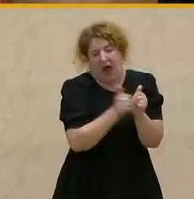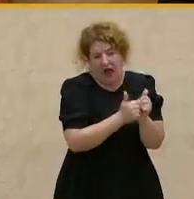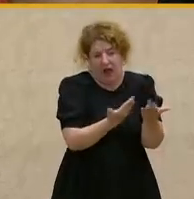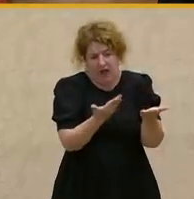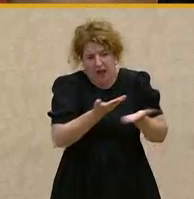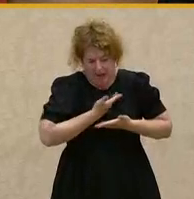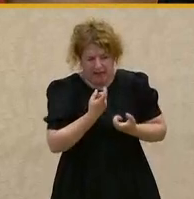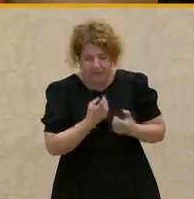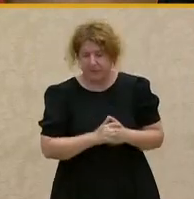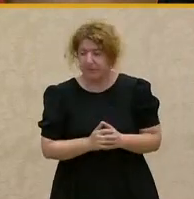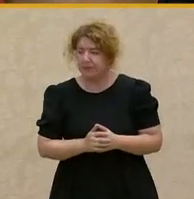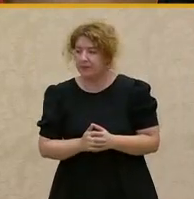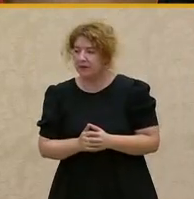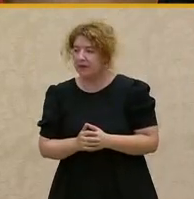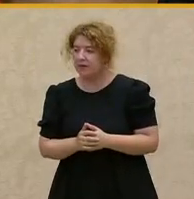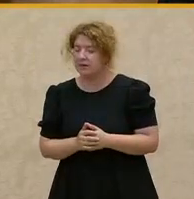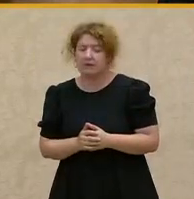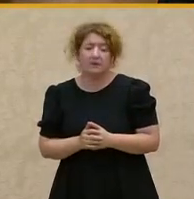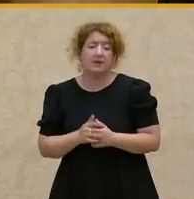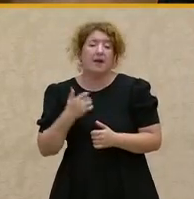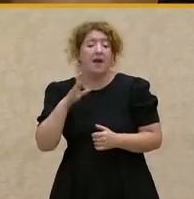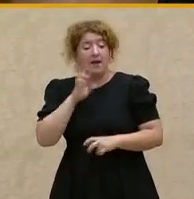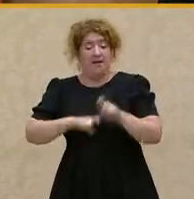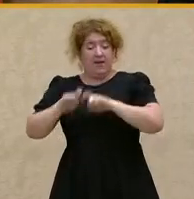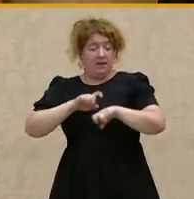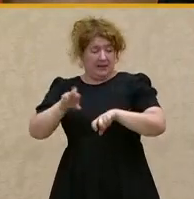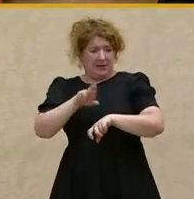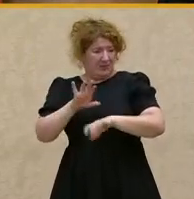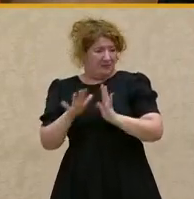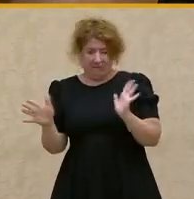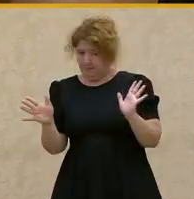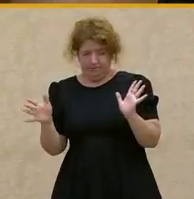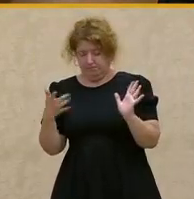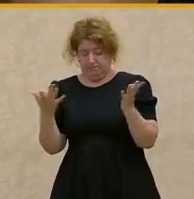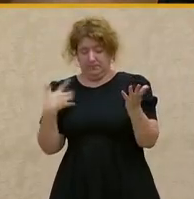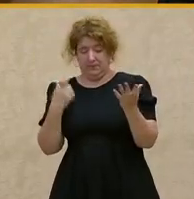Y quiero volver a repetir que estas cifras no coinciden con los estudios